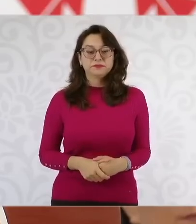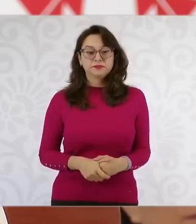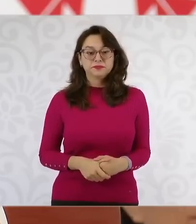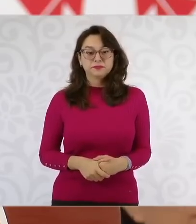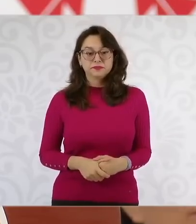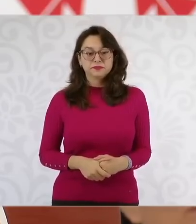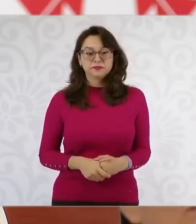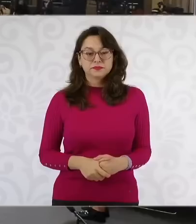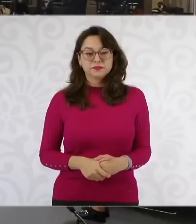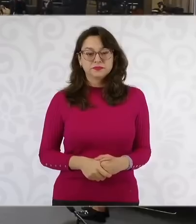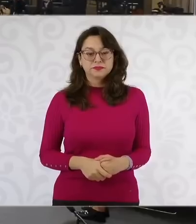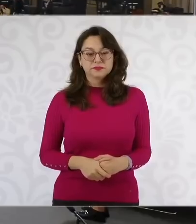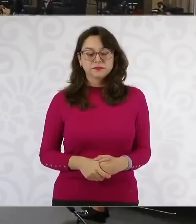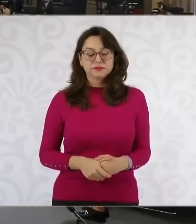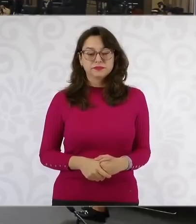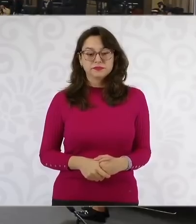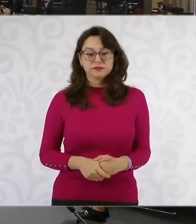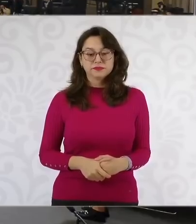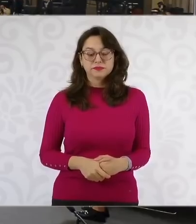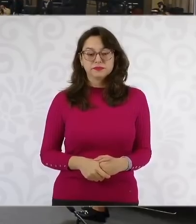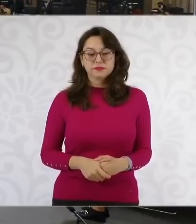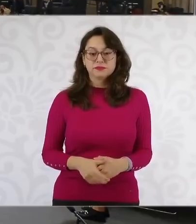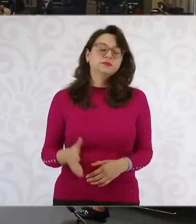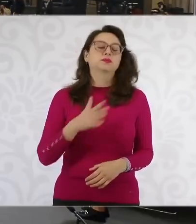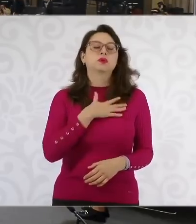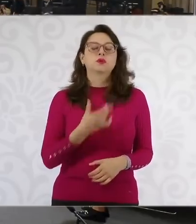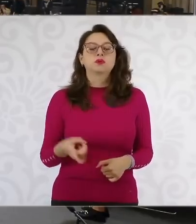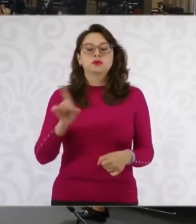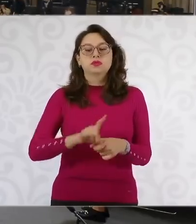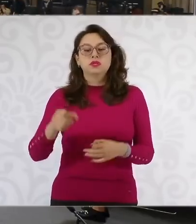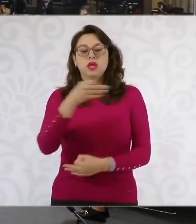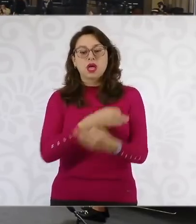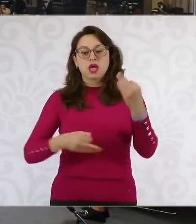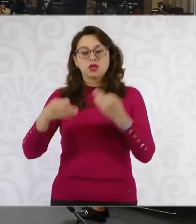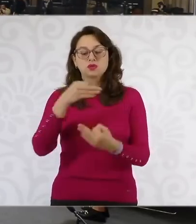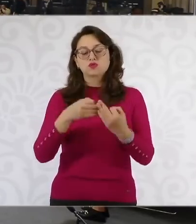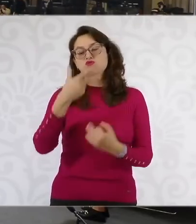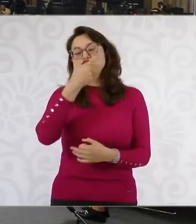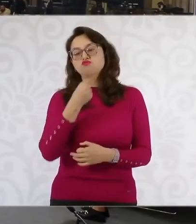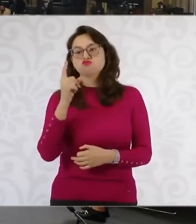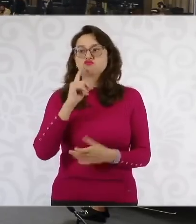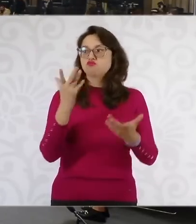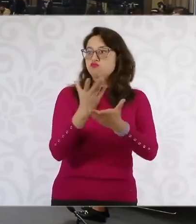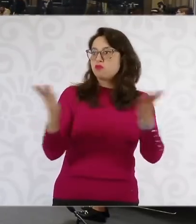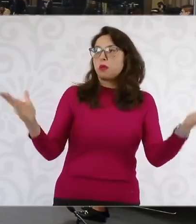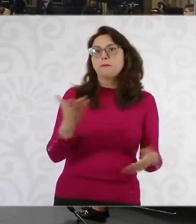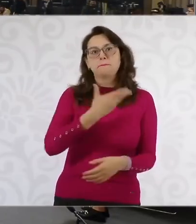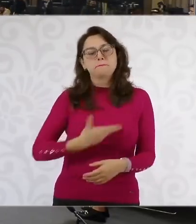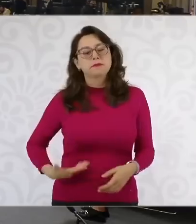Carlos buenos días a todas y todos presidenta eh este primero de enero según el reporte de